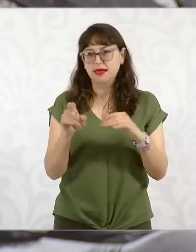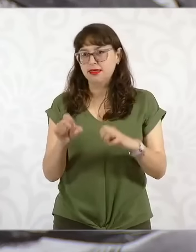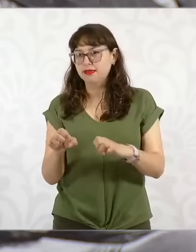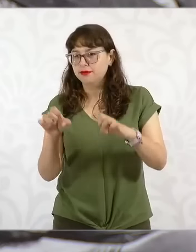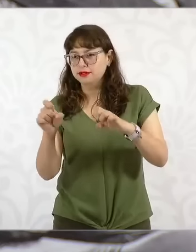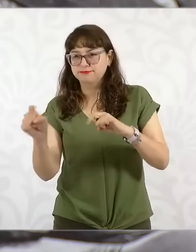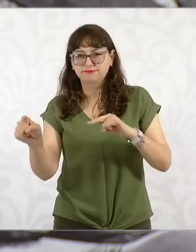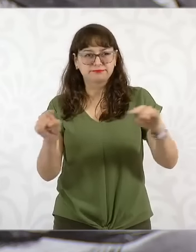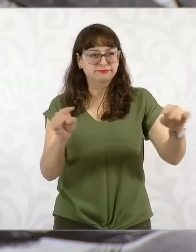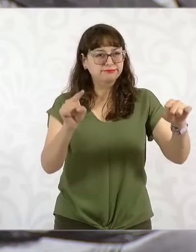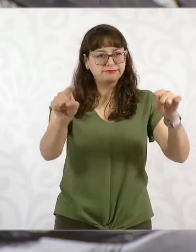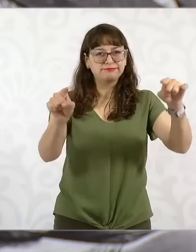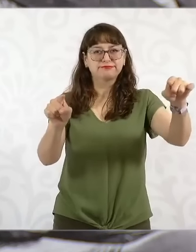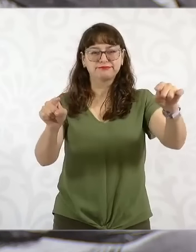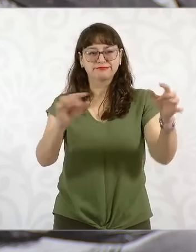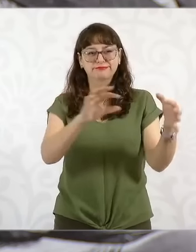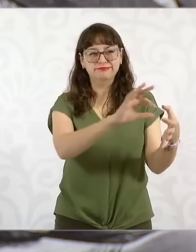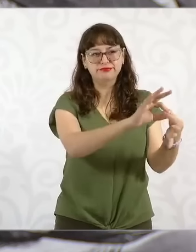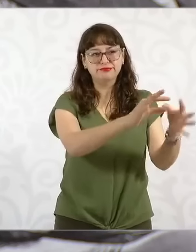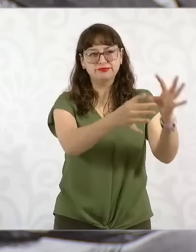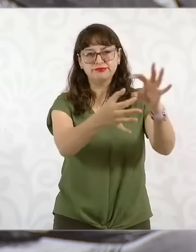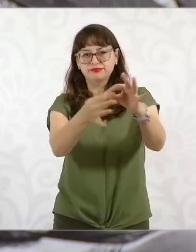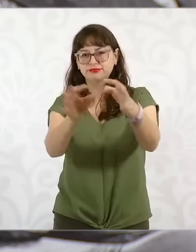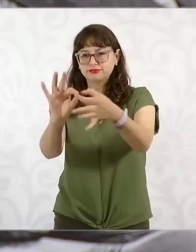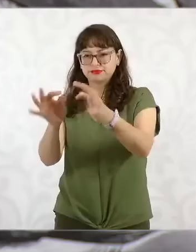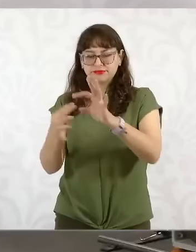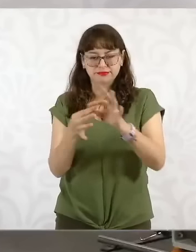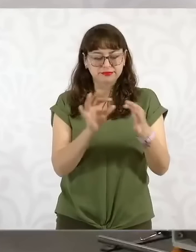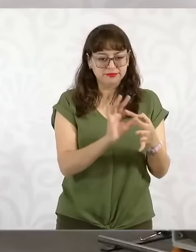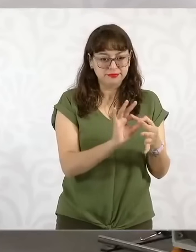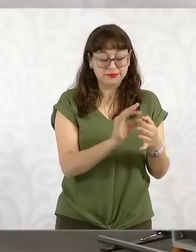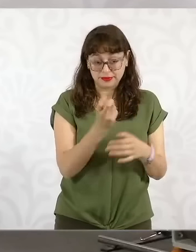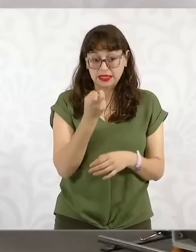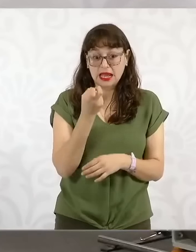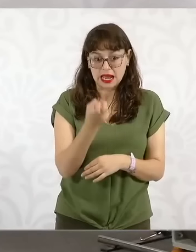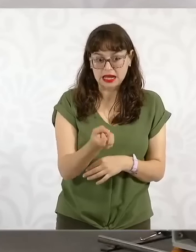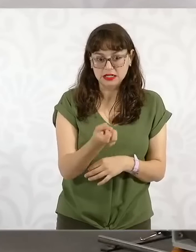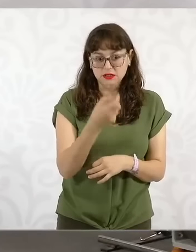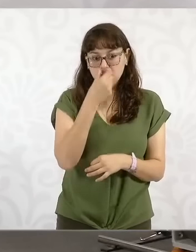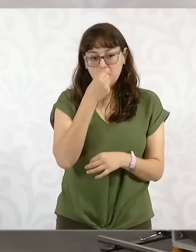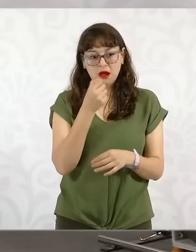de responsabilidad de sus principales operadores. Mediante estas acciones se pudo identificar a